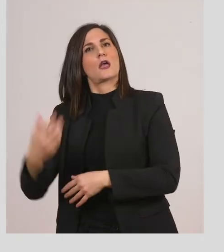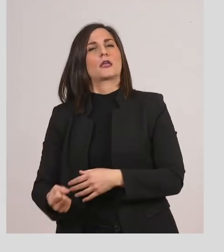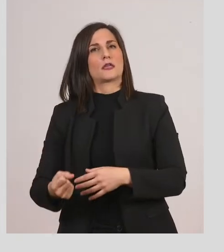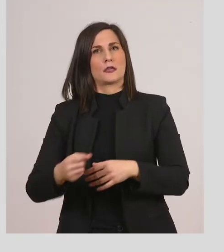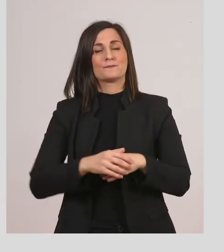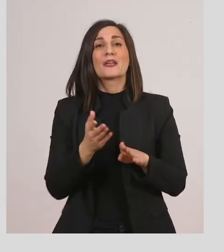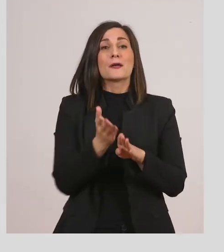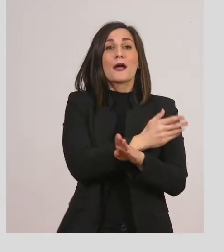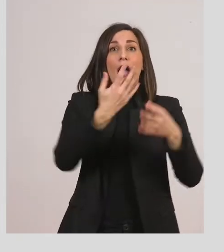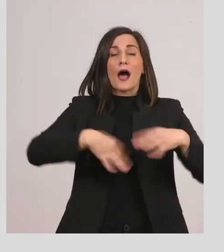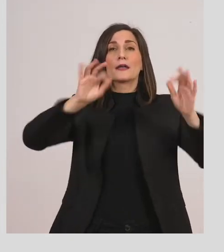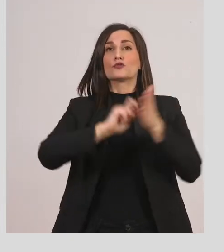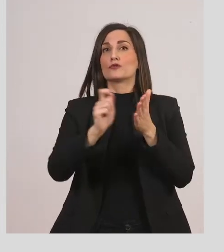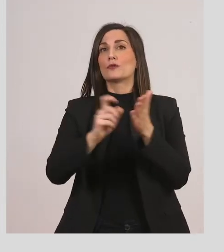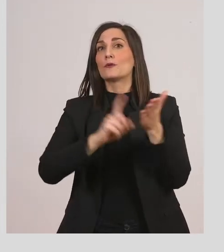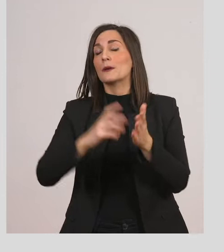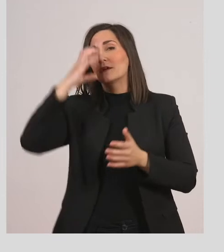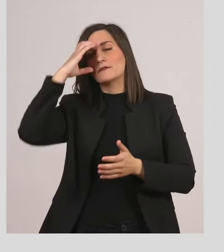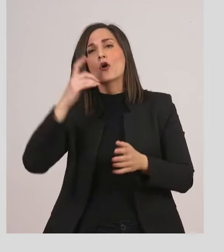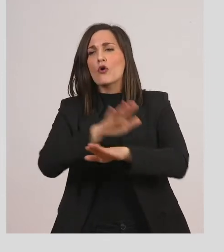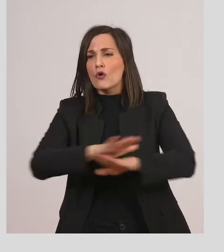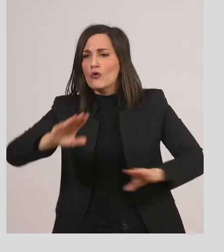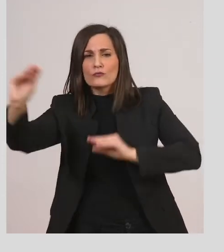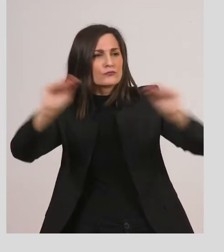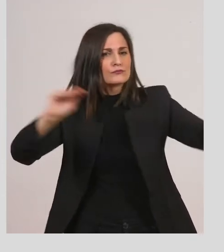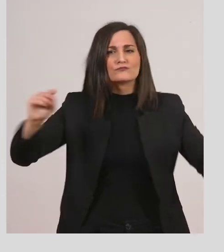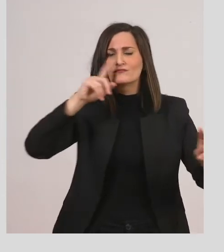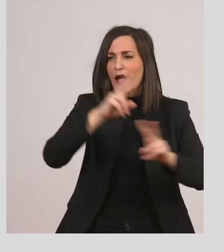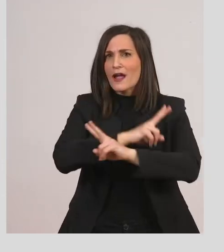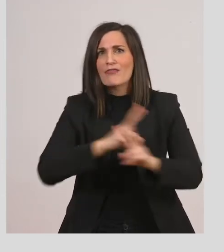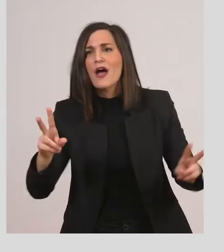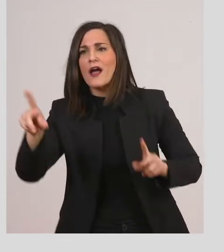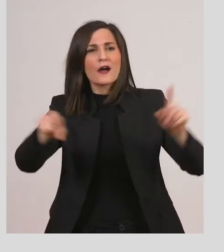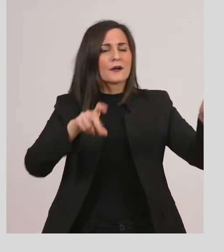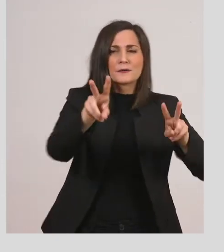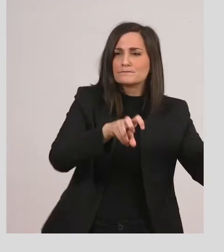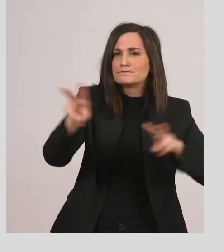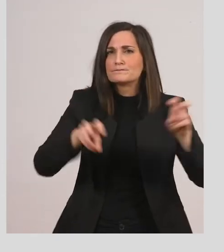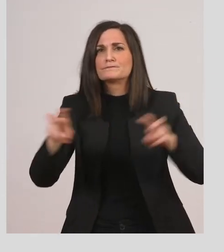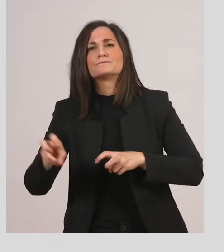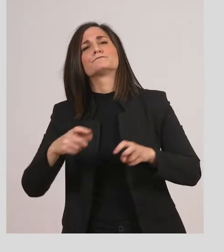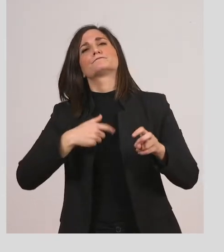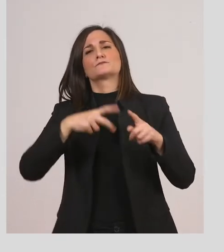Πριν γράψουμε να θυμηθούμε ότι πρέπει να τακτοποιούμε το χώρο μας. Να επιλέγουμε τα υλικά μας. Να επιλέγουμε τα εργαλεία μας.